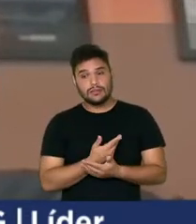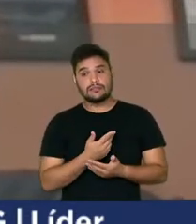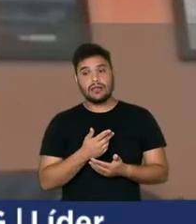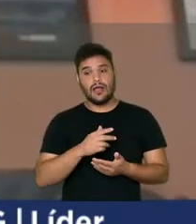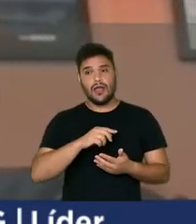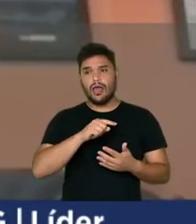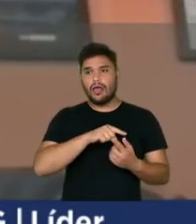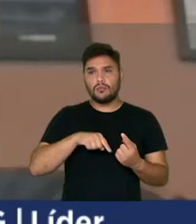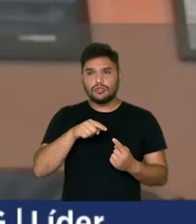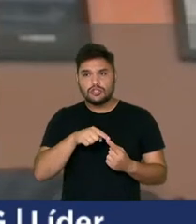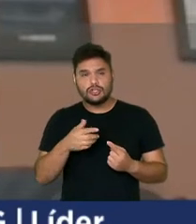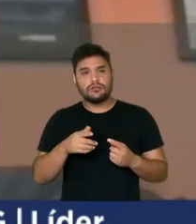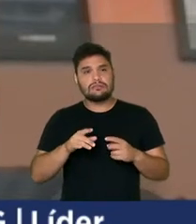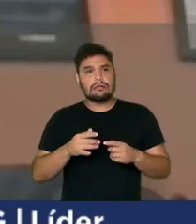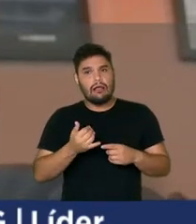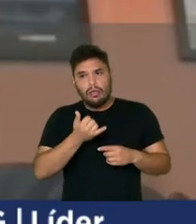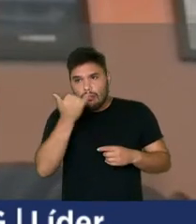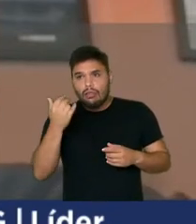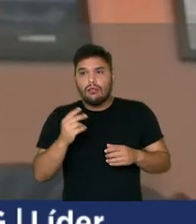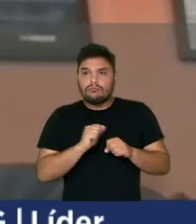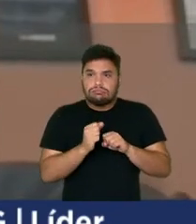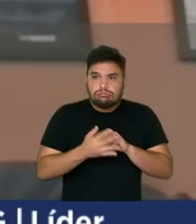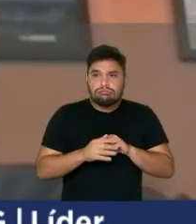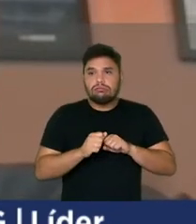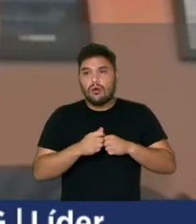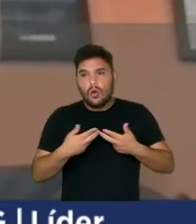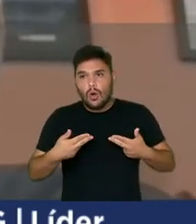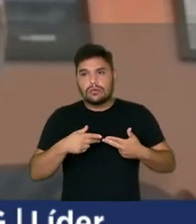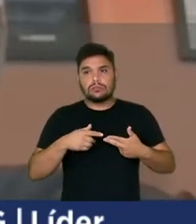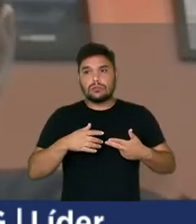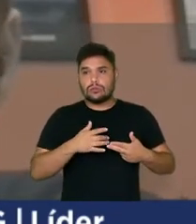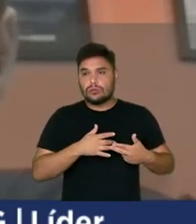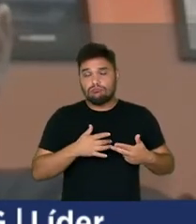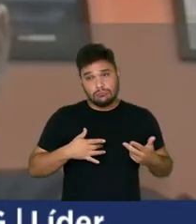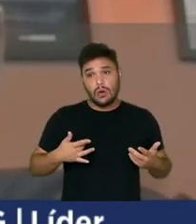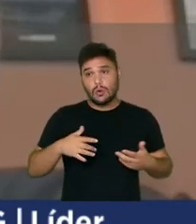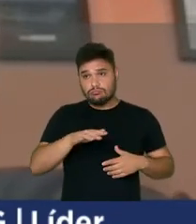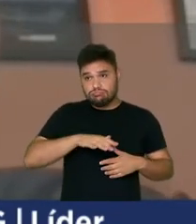AUSENTE DESTINADOS A CULTURA QUANDO FOR SE TRATANDO DE MOTIVOS, A CALAMIDADE PÚBLICAS OU PANDEMIAS, DESDE